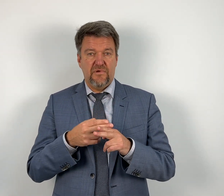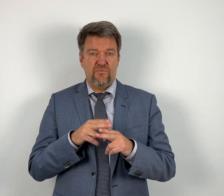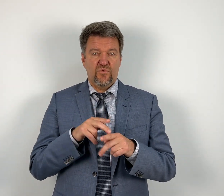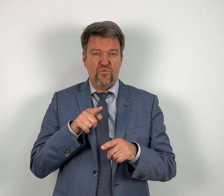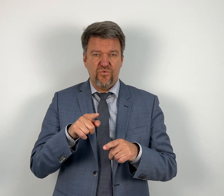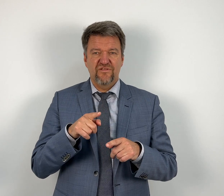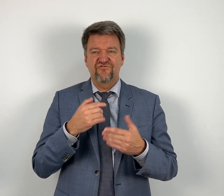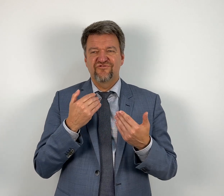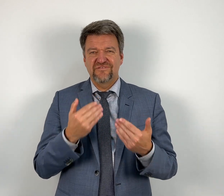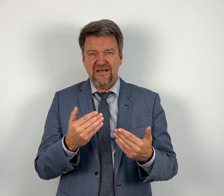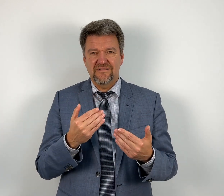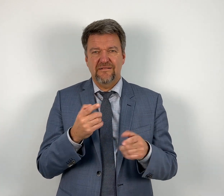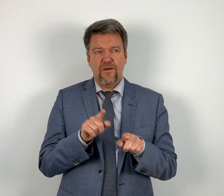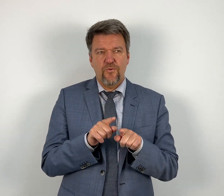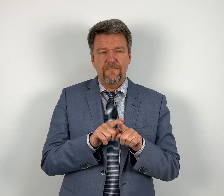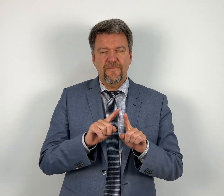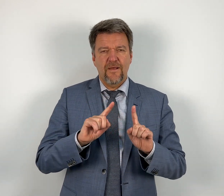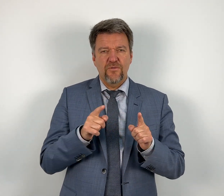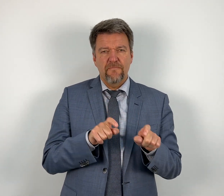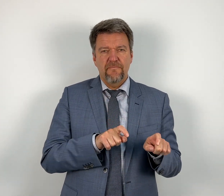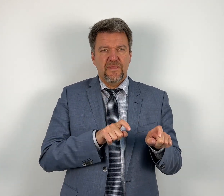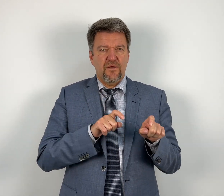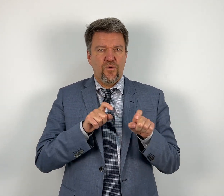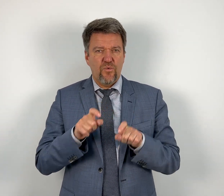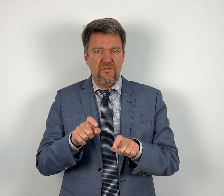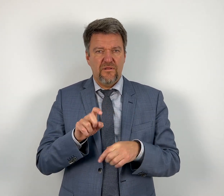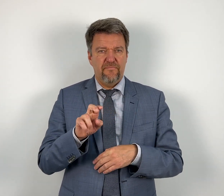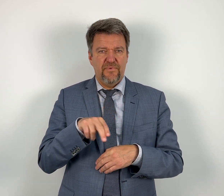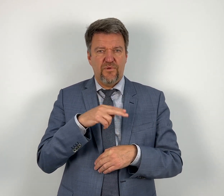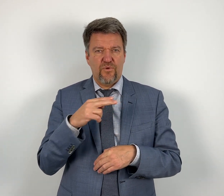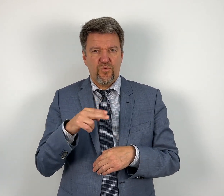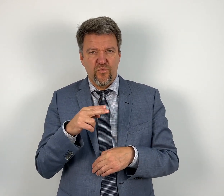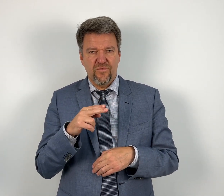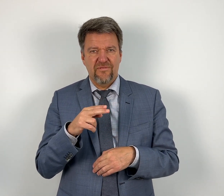поэтому идет такой короткий переход на становление и